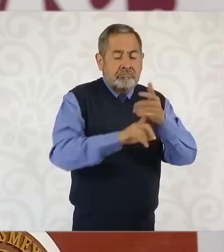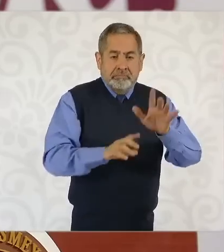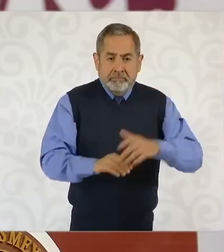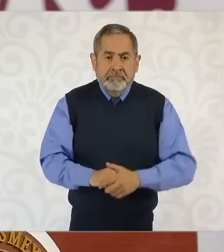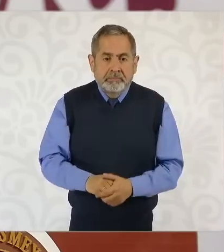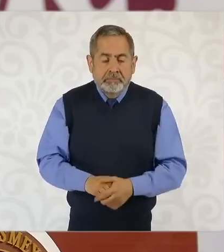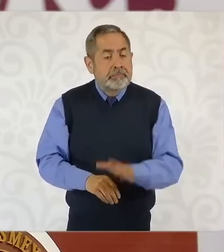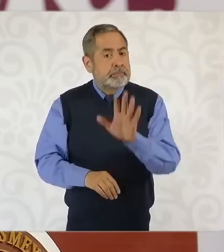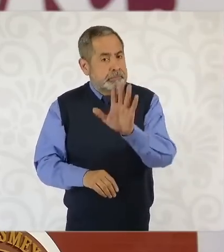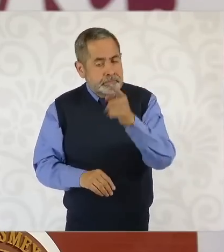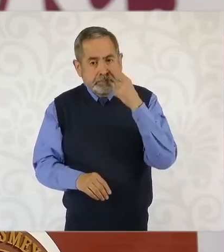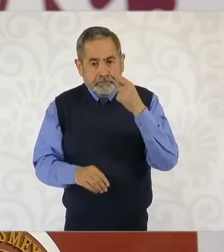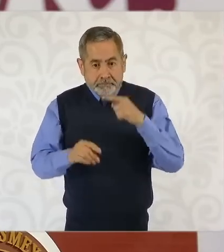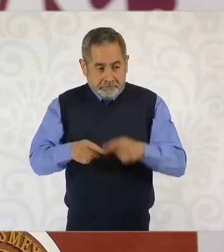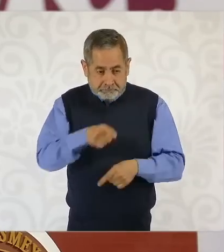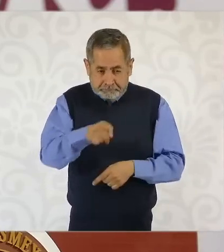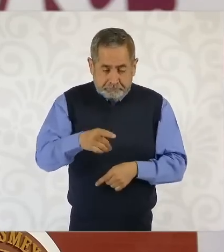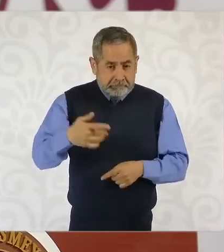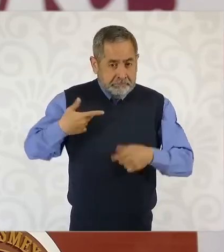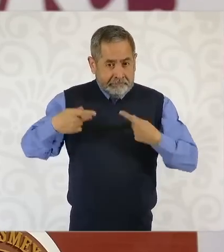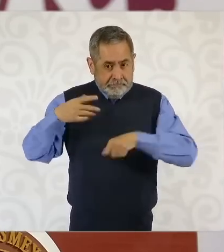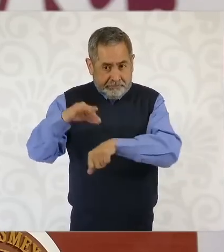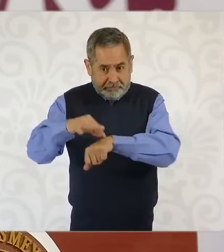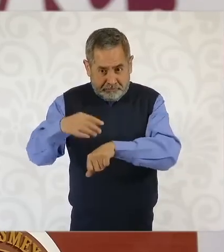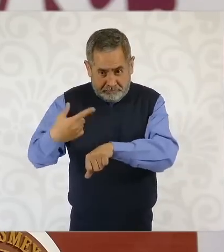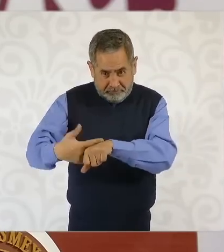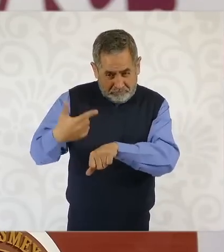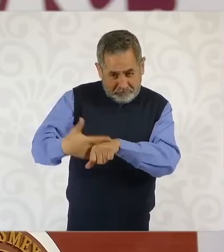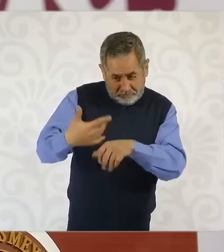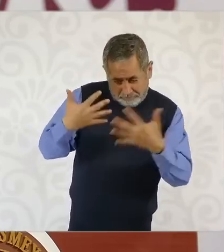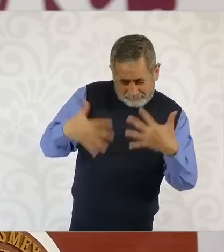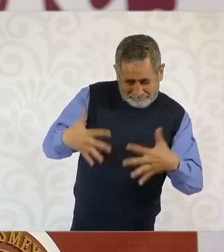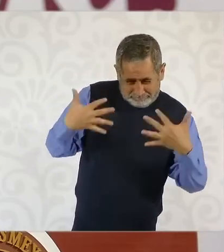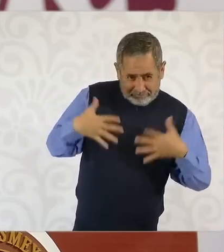médicos tratamos a un paciente con dolor utilizamos una se llama una escalera del